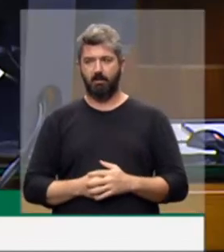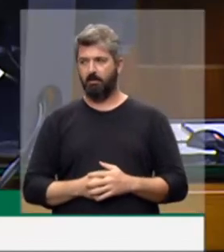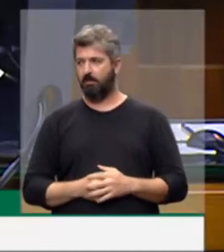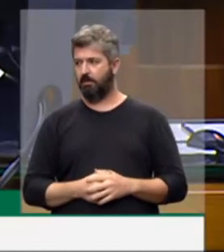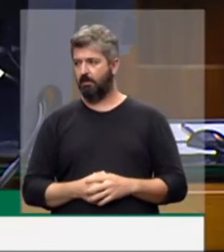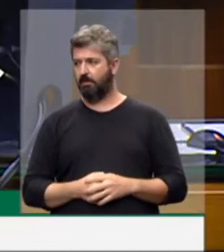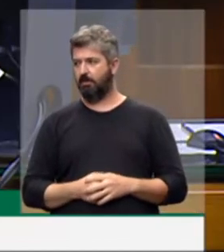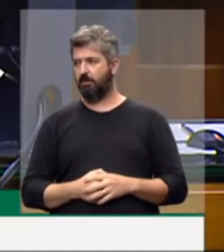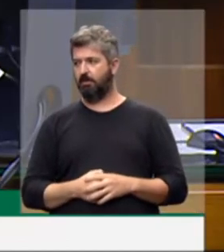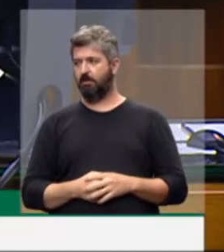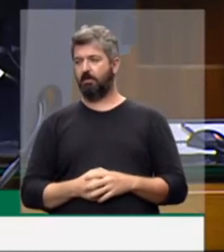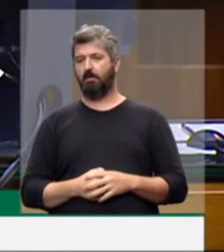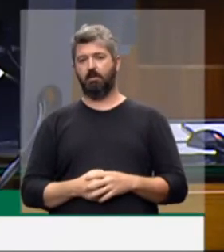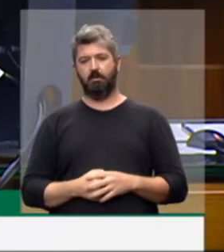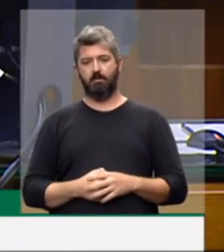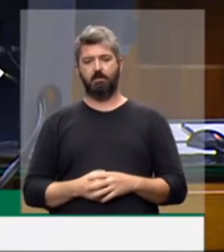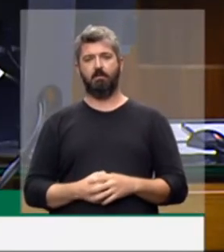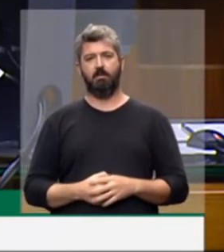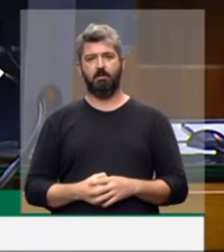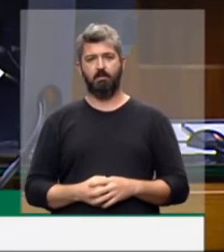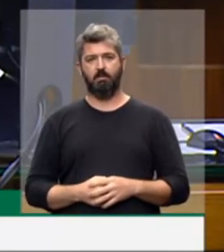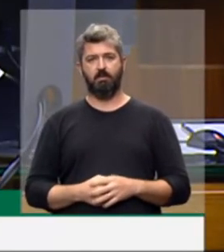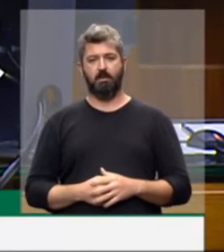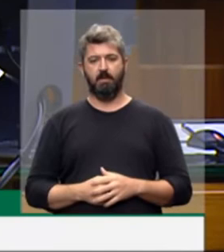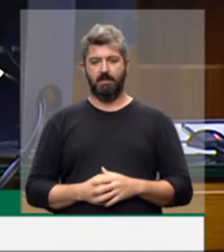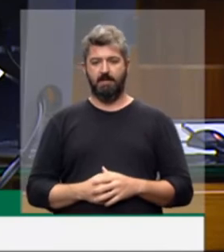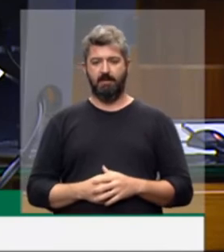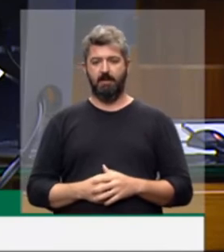FOI AFASTADO O POVO DO PARÁ AGUARDA RESPOSTA DA JUSTIÇA E DA ASSEMBLEIA. -- DO PARÁ NÓS VAMOS